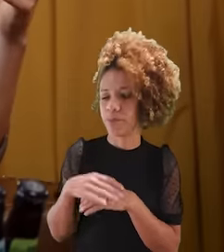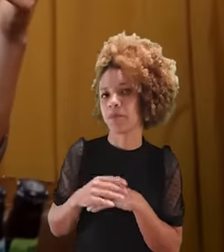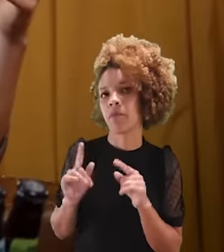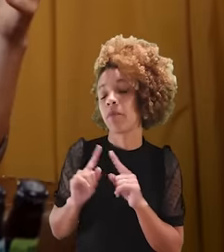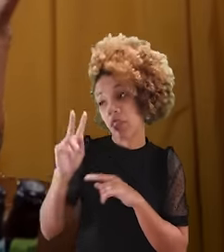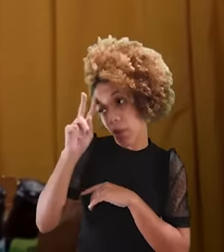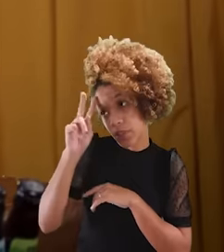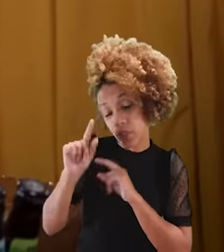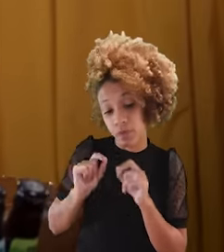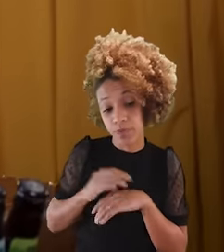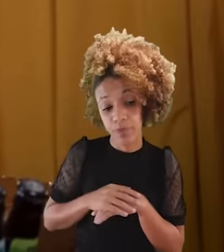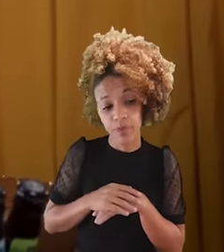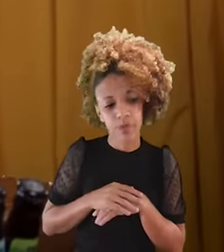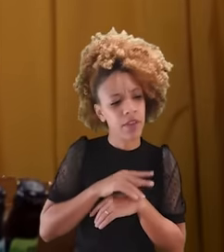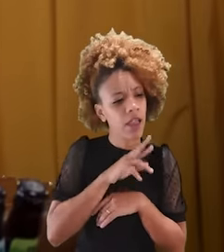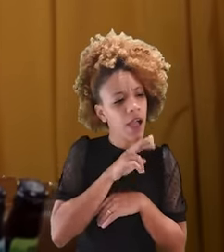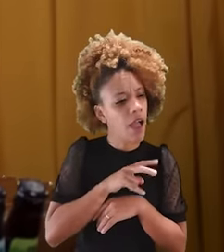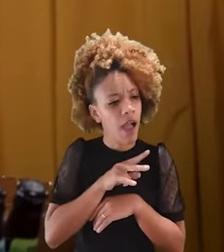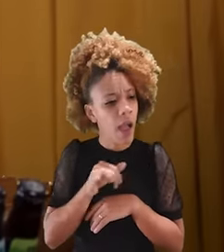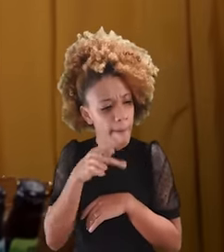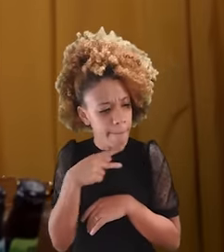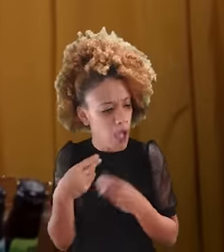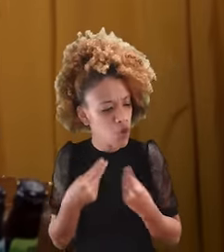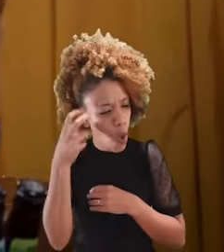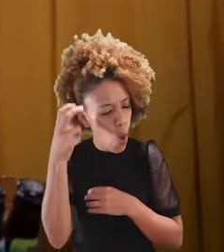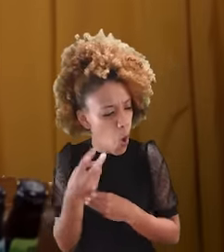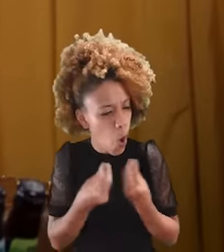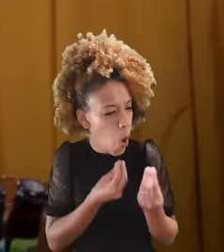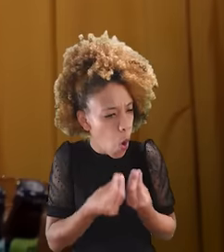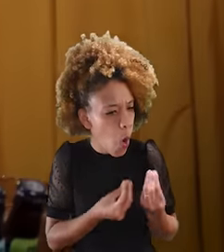que diz assim sábio como que a gente se torna um sábio como é que a gente reconhece um sáb ele diz